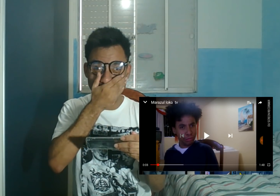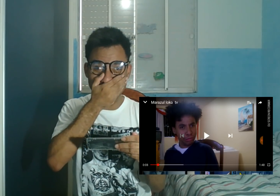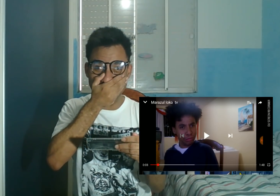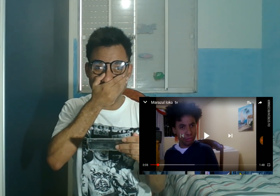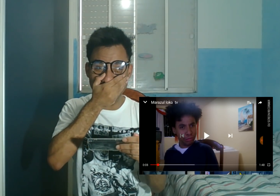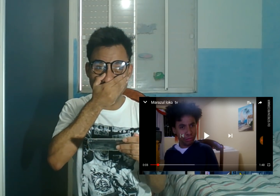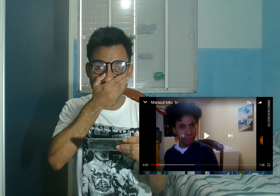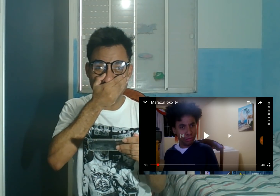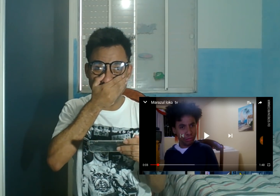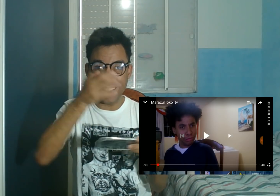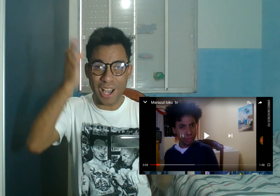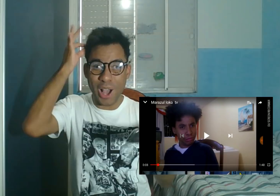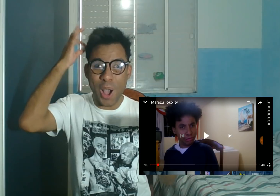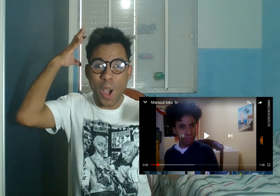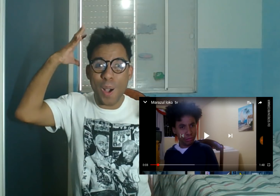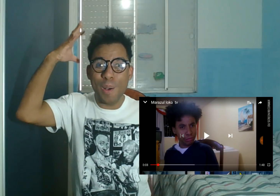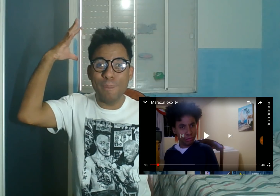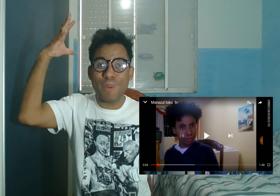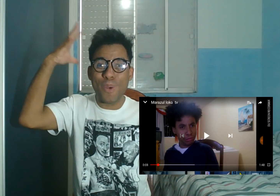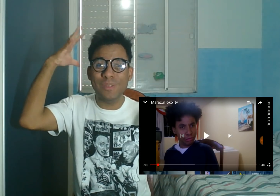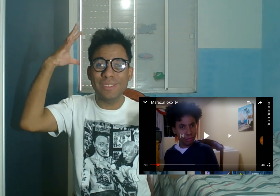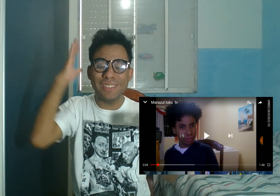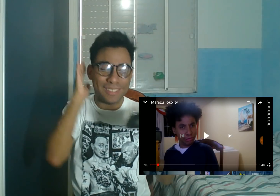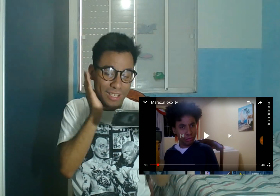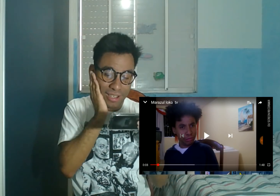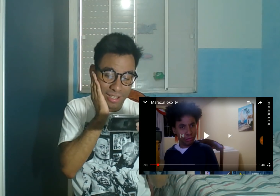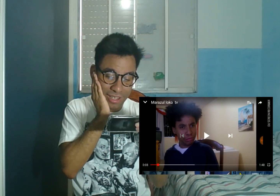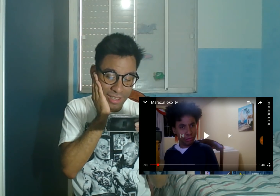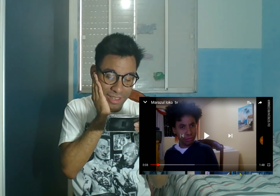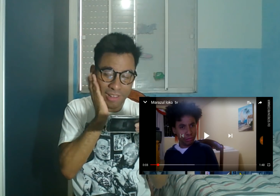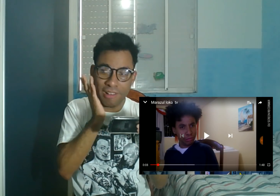meu deus ! cabelo é grande!